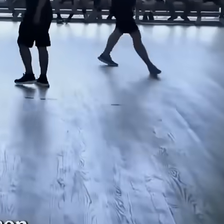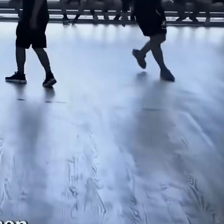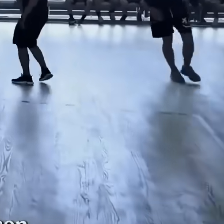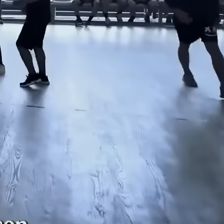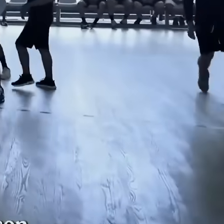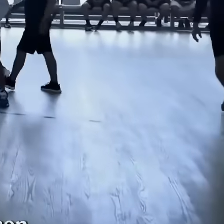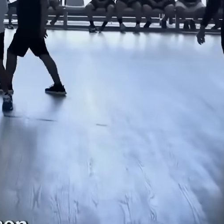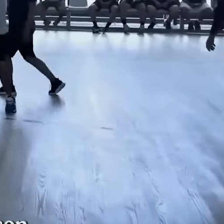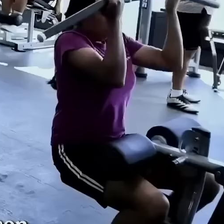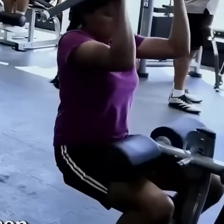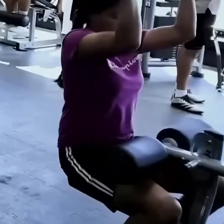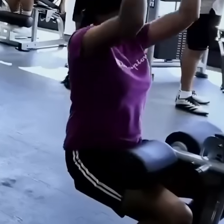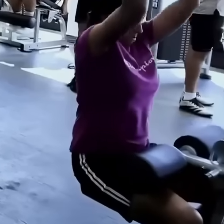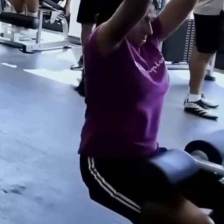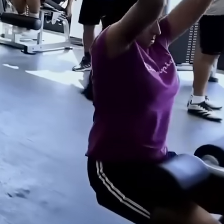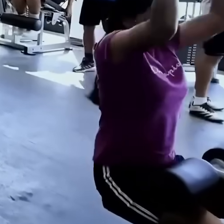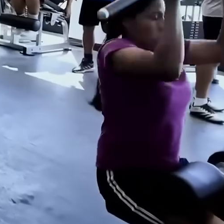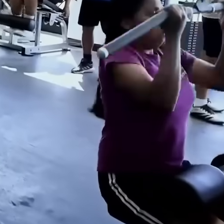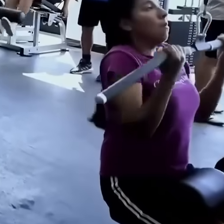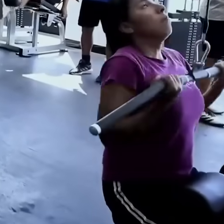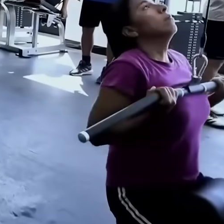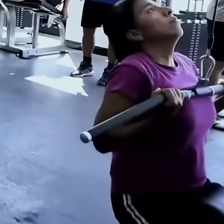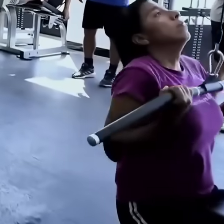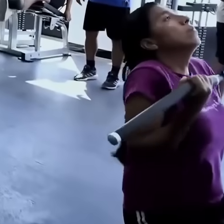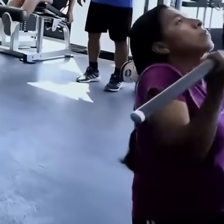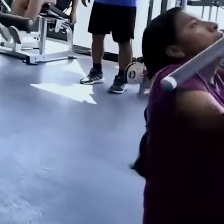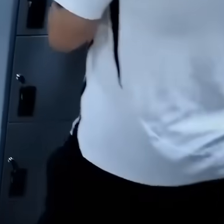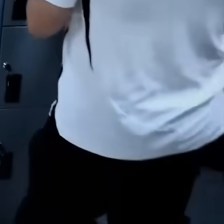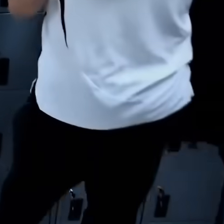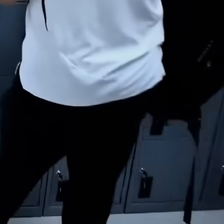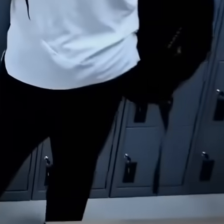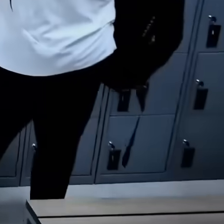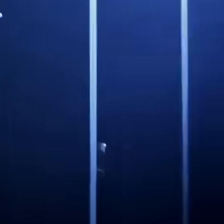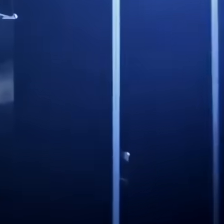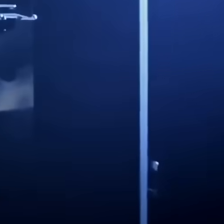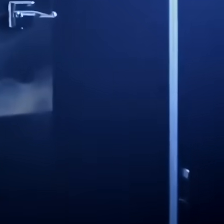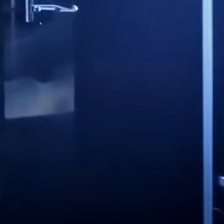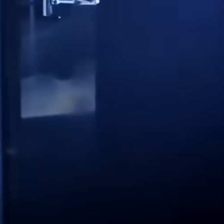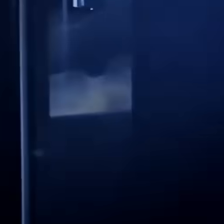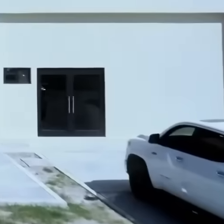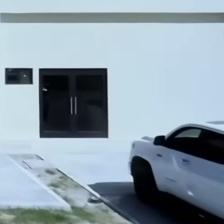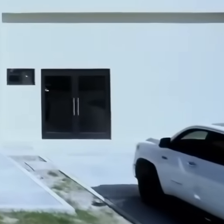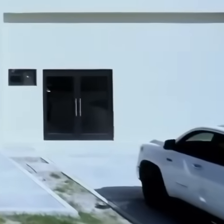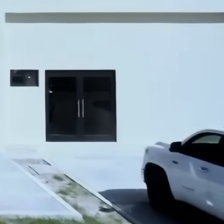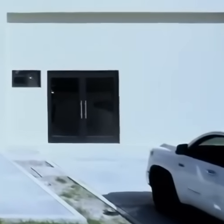techada, gimnasio con área de pesas y carne, vestidores y regaderas. El espacio está diseñado